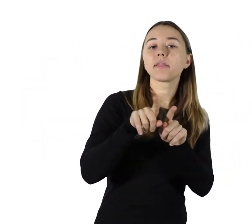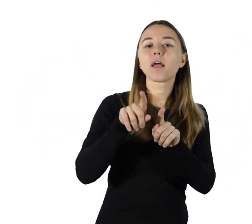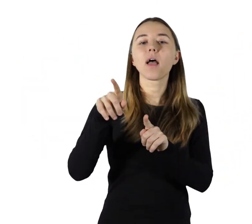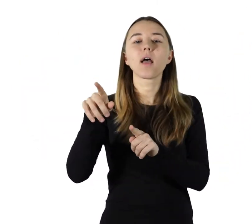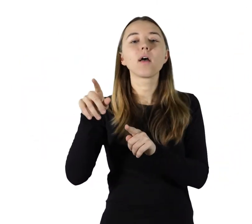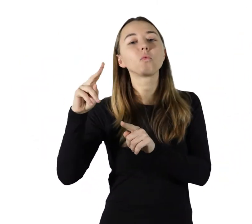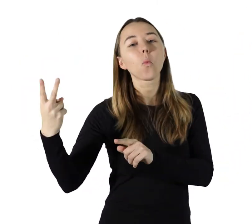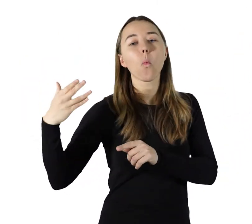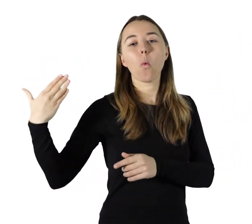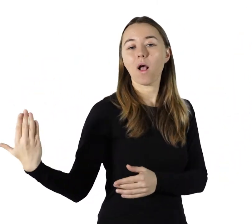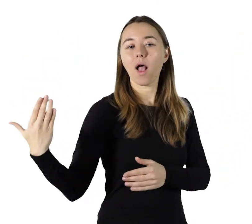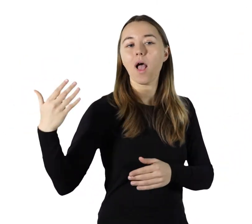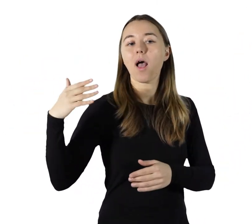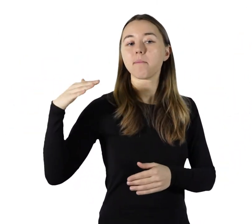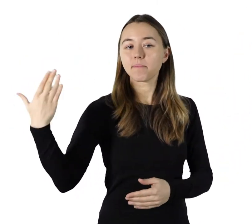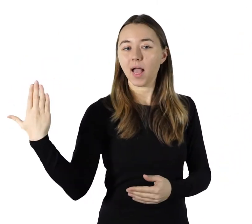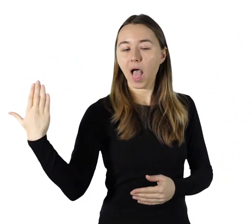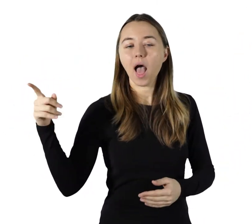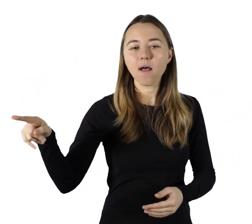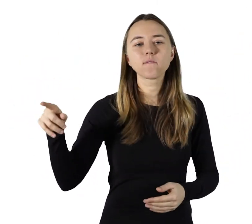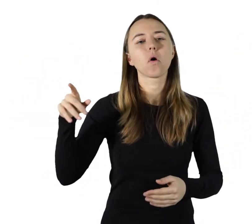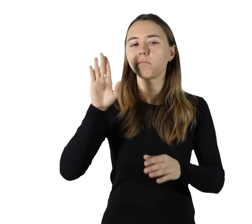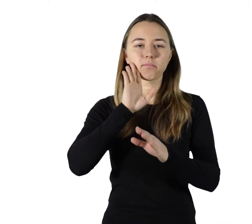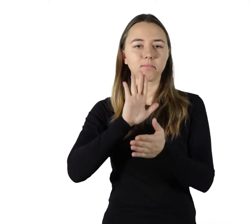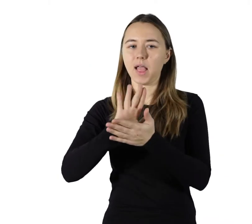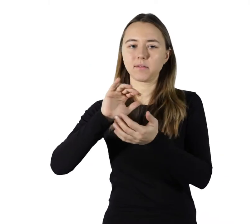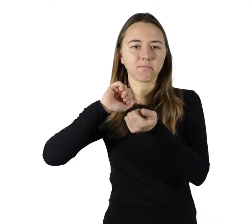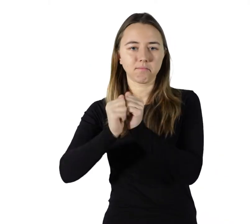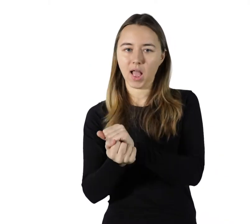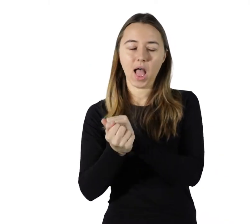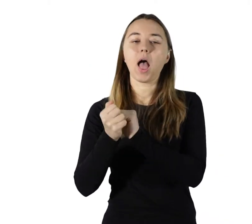W zrekonstruowanym pomniku bez zmian pozostała strona prawa,